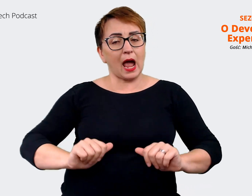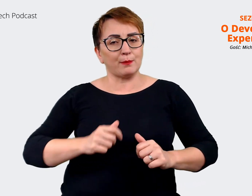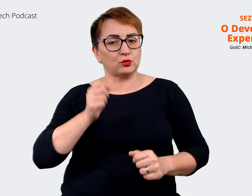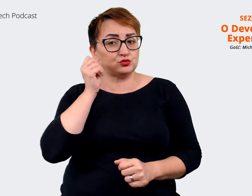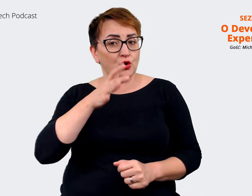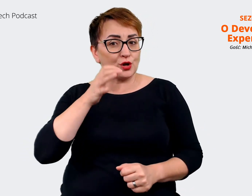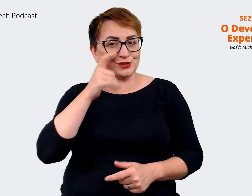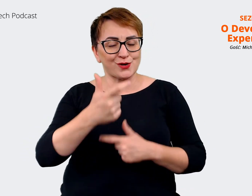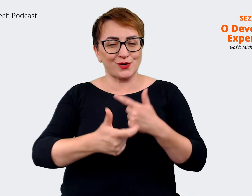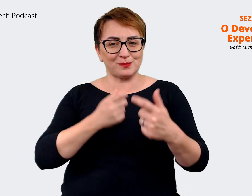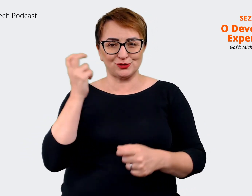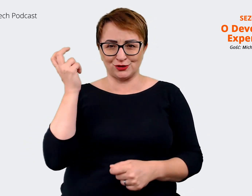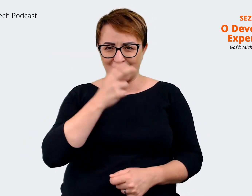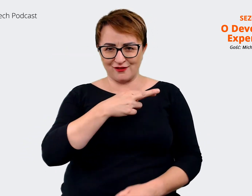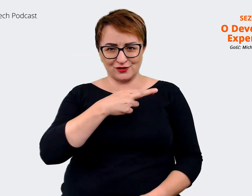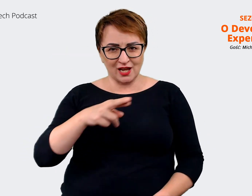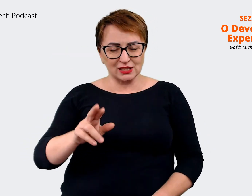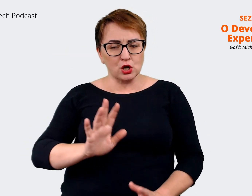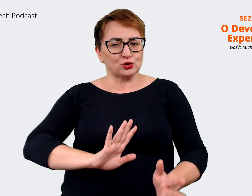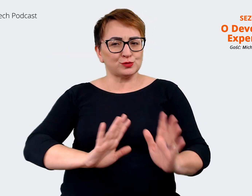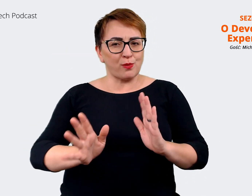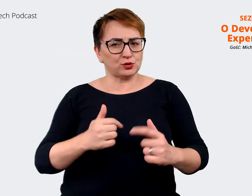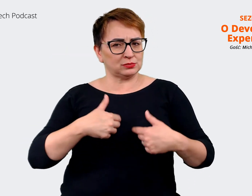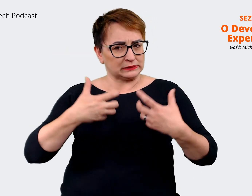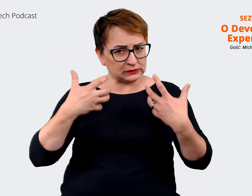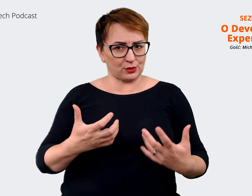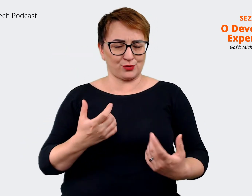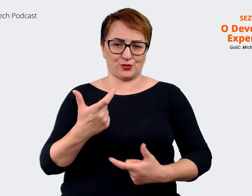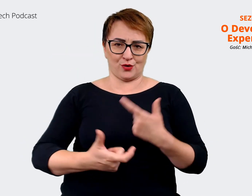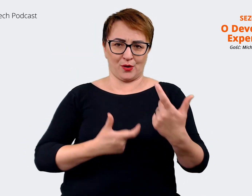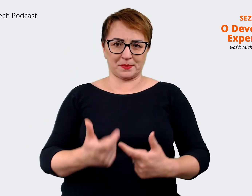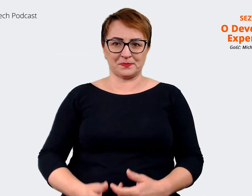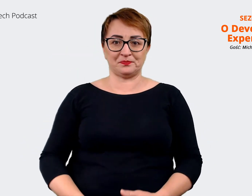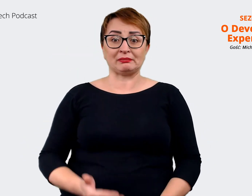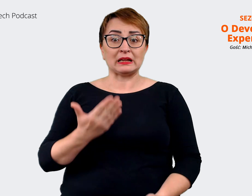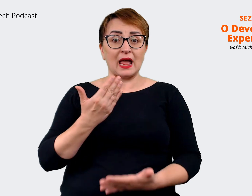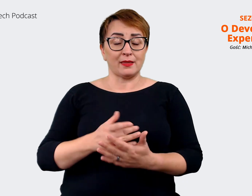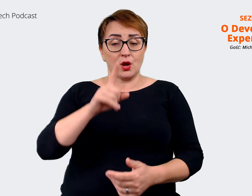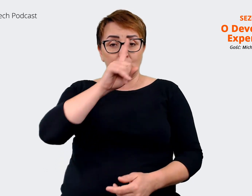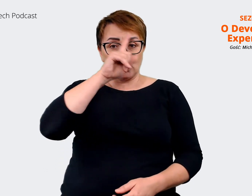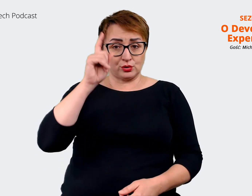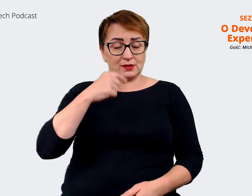na co dzień ciekawe rzeczy w sposób, który chcą robić. Także ludzie wiedząc, że mają jakieś rzeczy